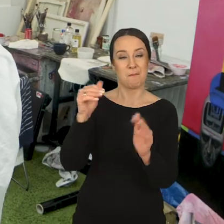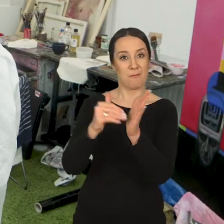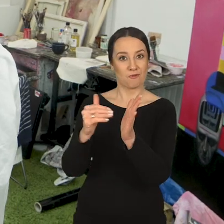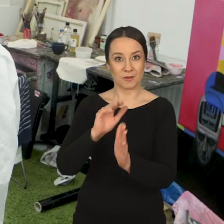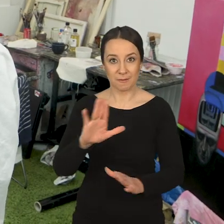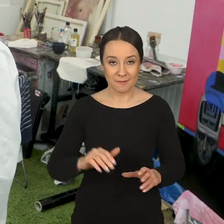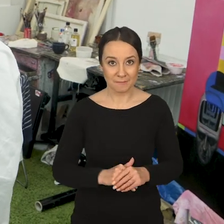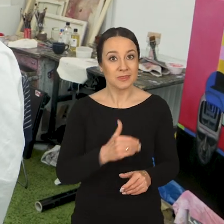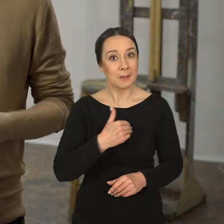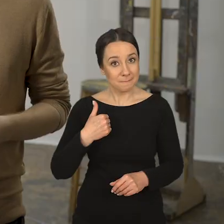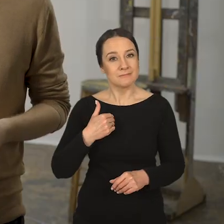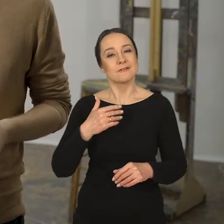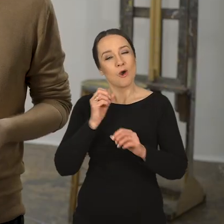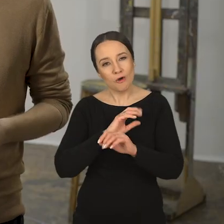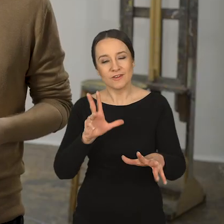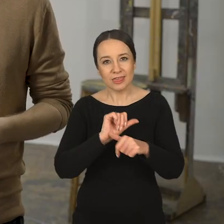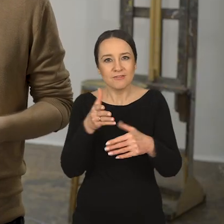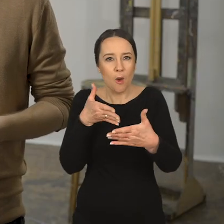Oczywiście mierzymy się z pewnymi ograniczeniami,